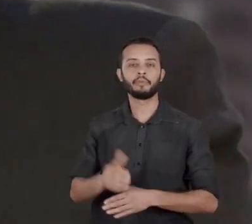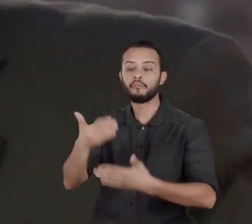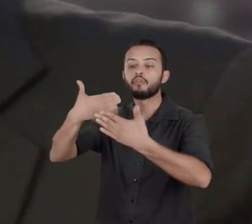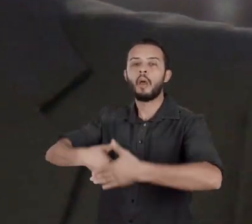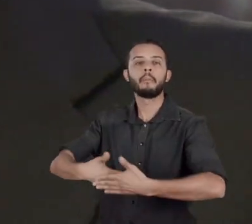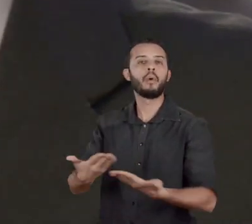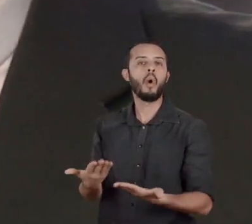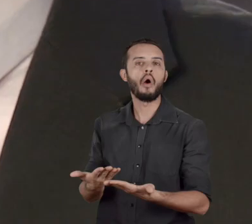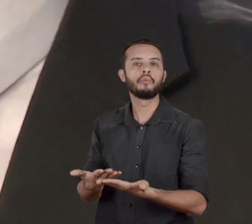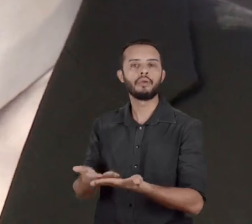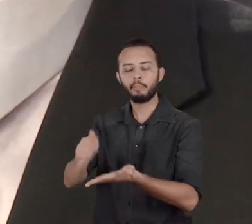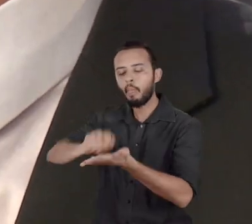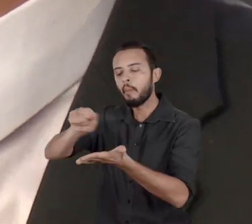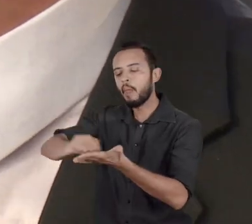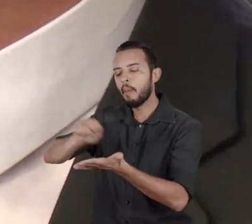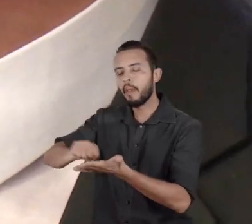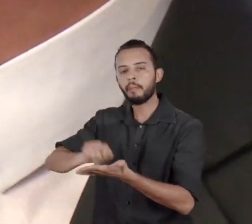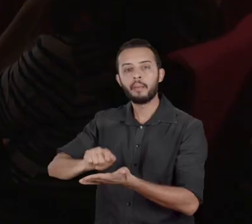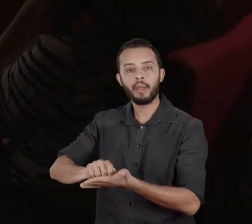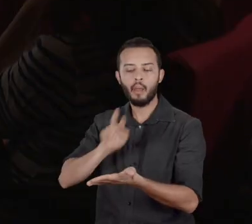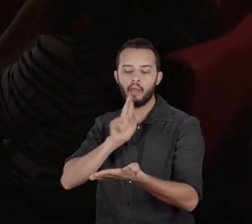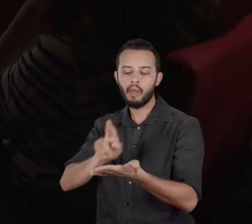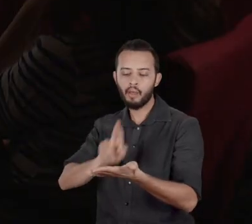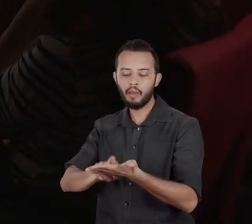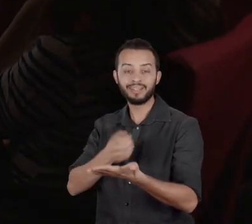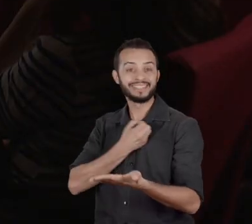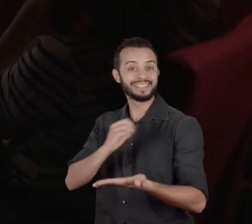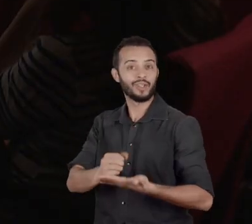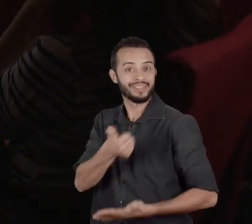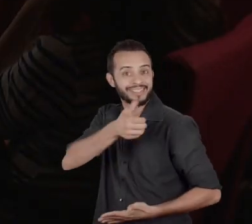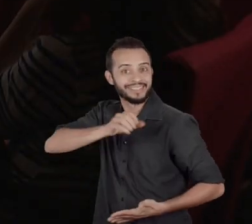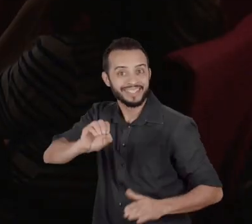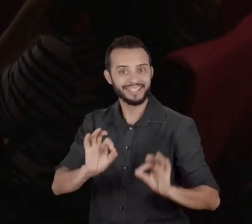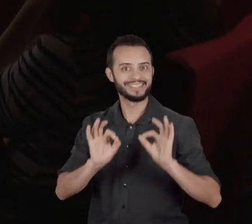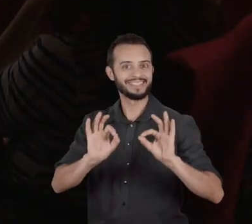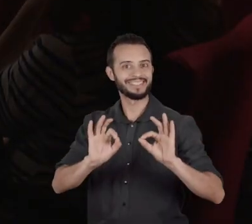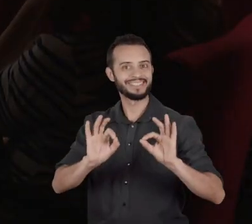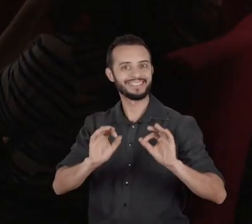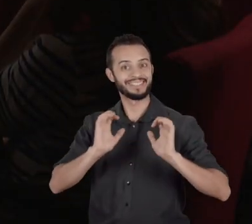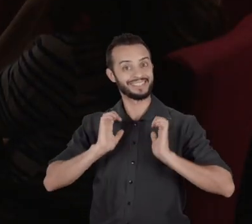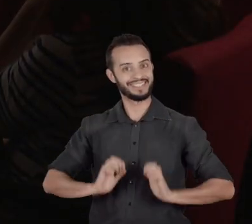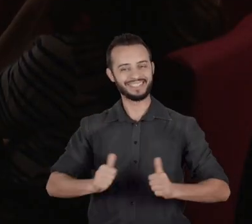você recebe uma prova por escrito, dá as respostas, tira 10 na disciplina de ética